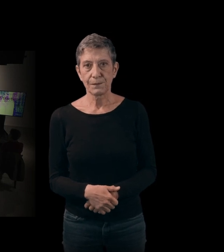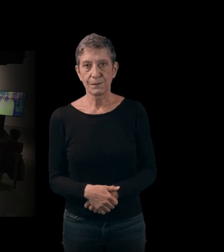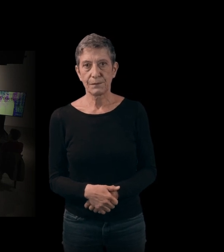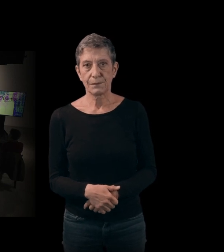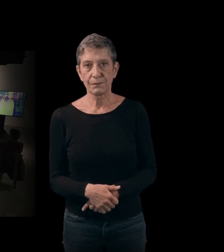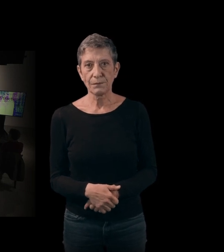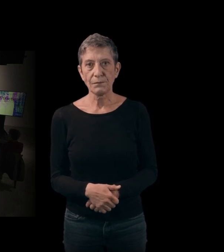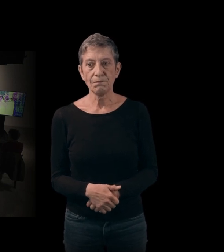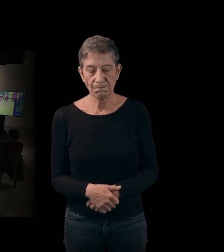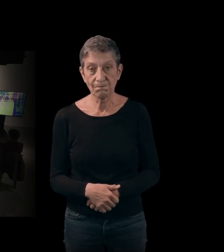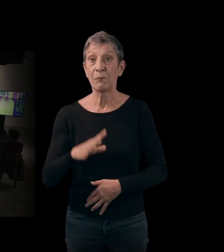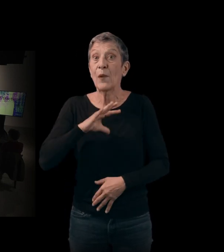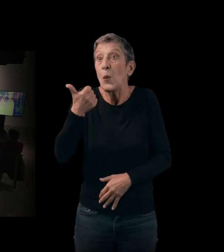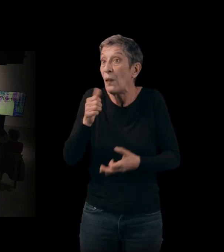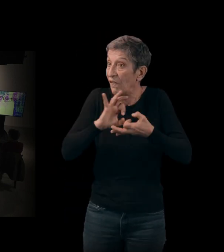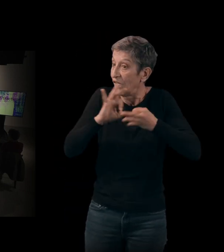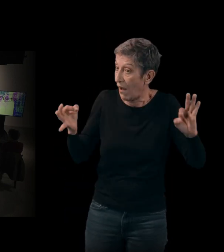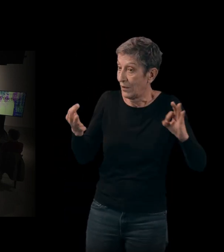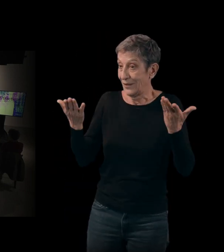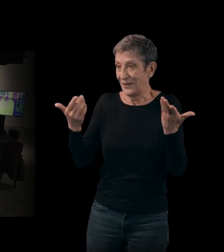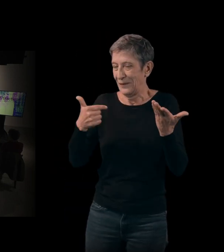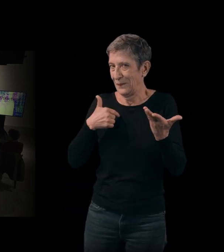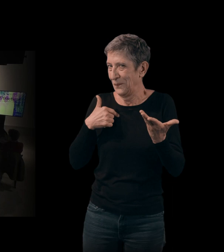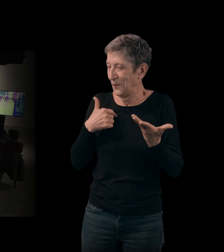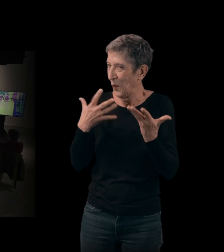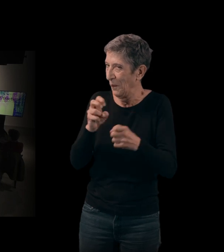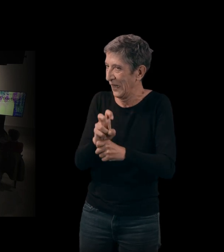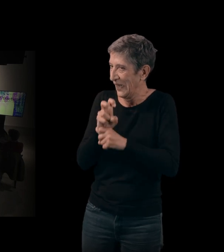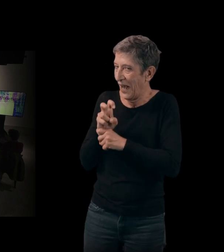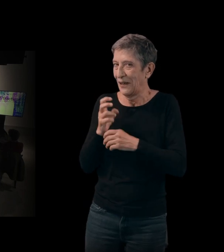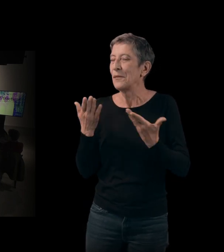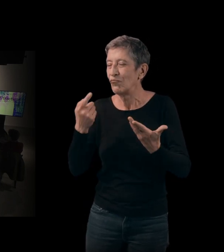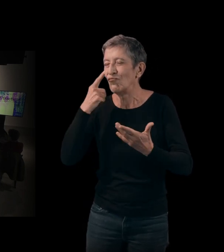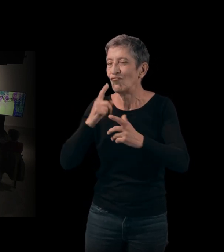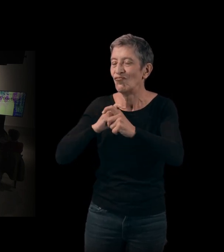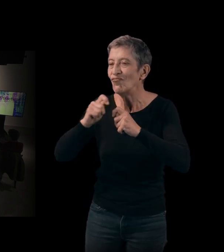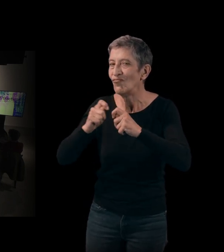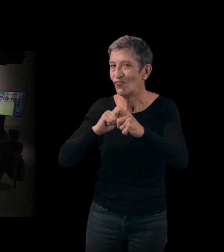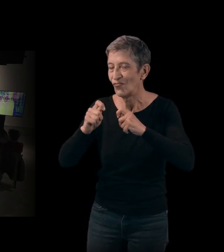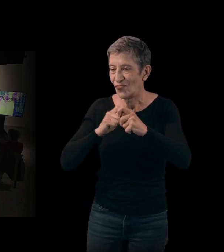Il y a une phrase au tout début que je veux garder pour plus tard et qu'au fil de la discussion, on pourrait oublier,